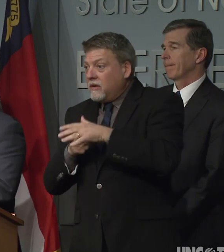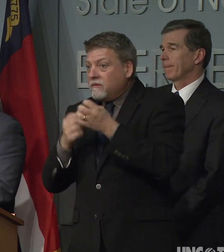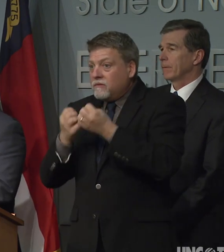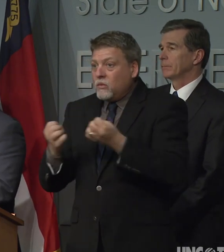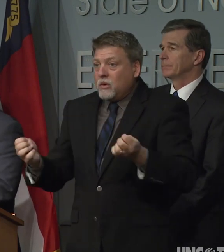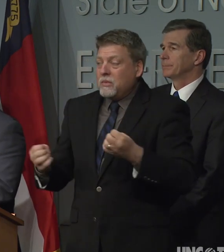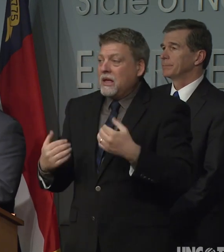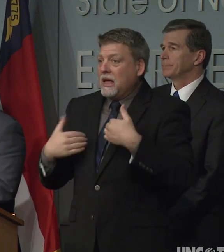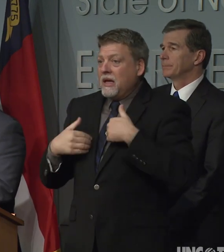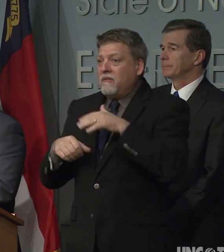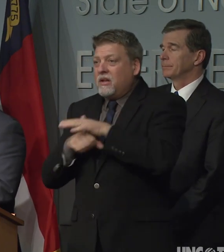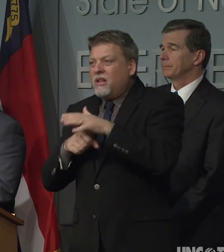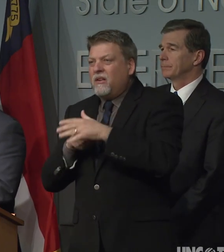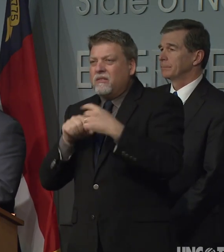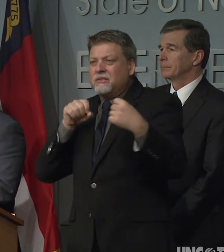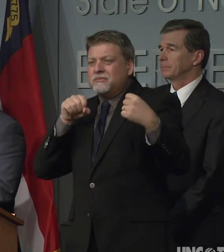desea más tener los recursos.